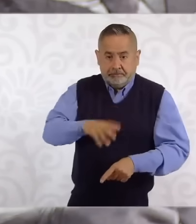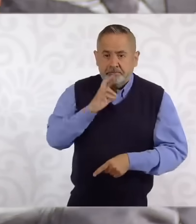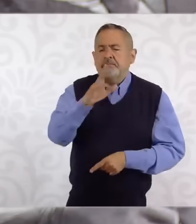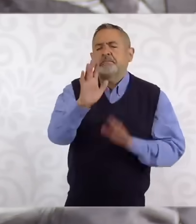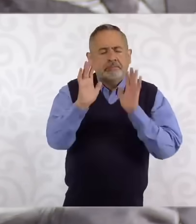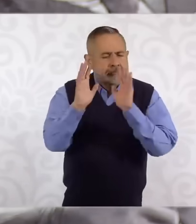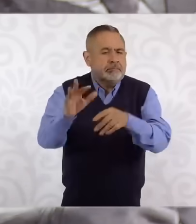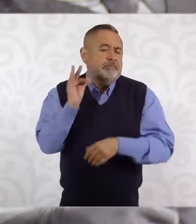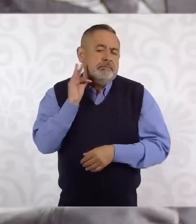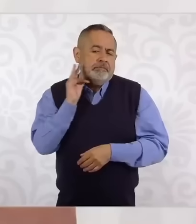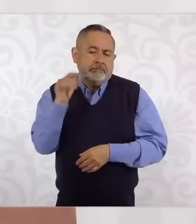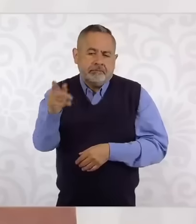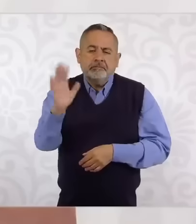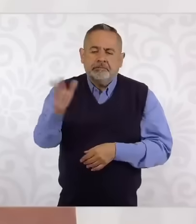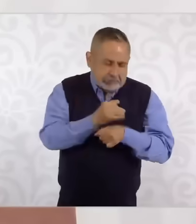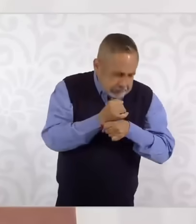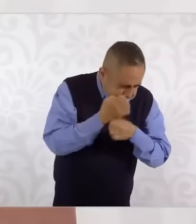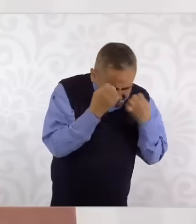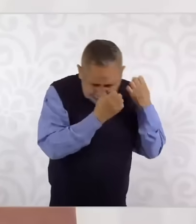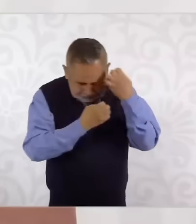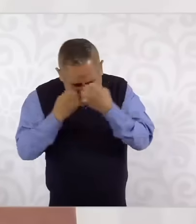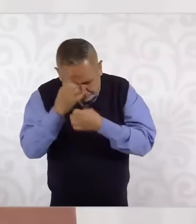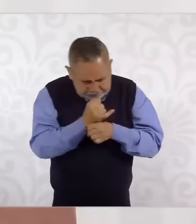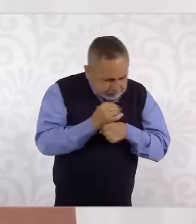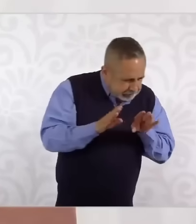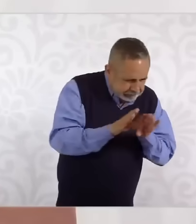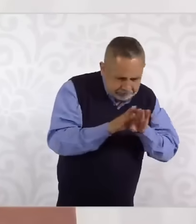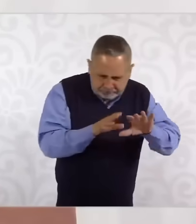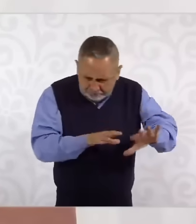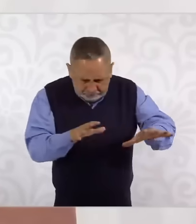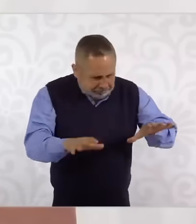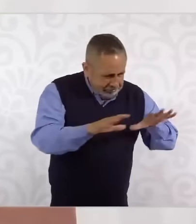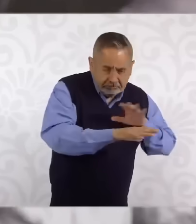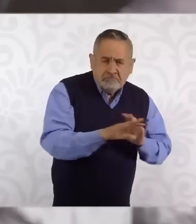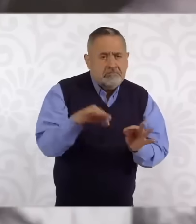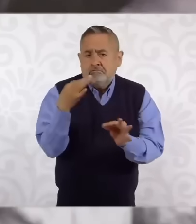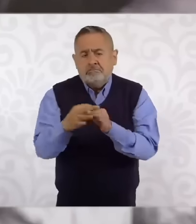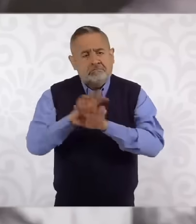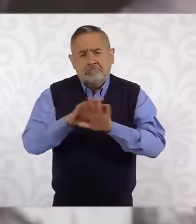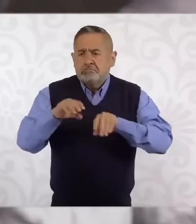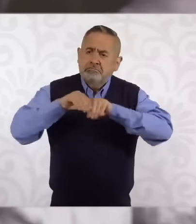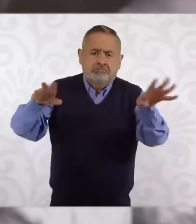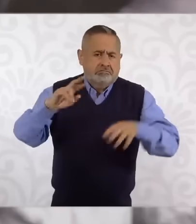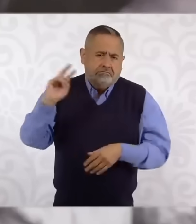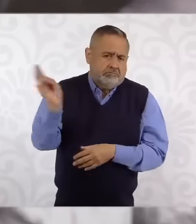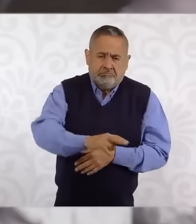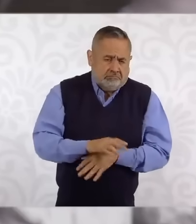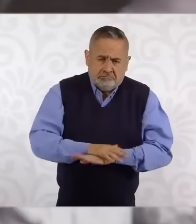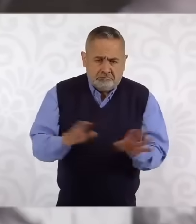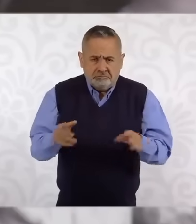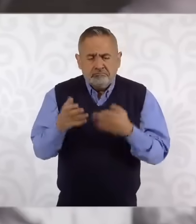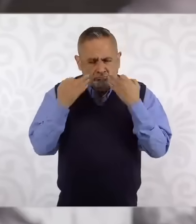eh ellos hacen todos los los peritajes y es la manera en que en que se se puede comprobar pues